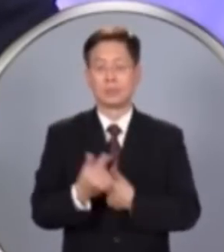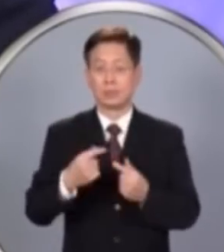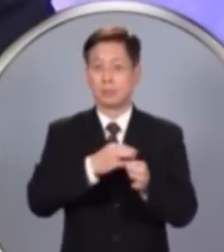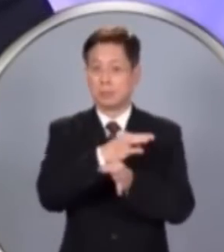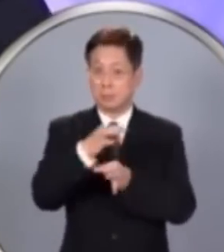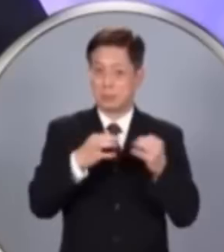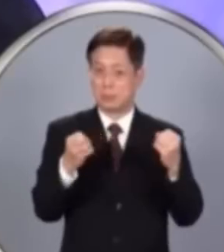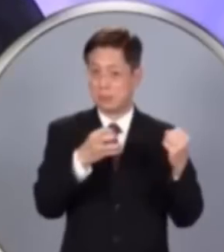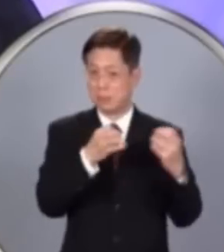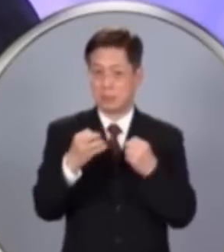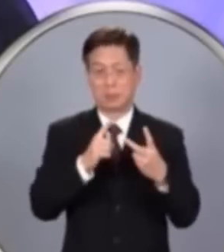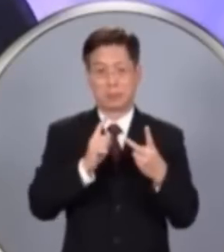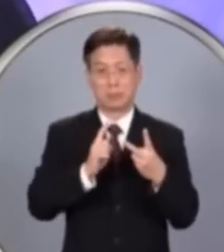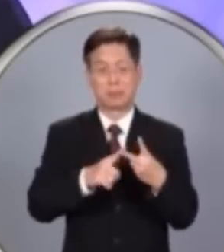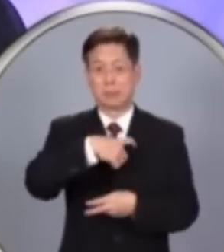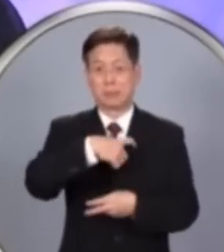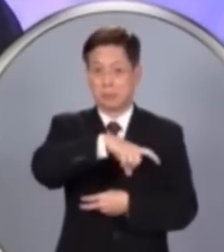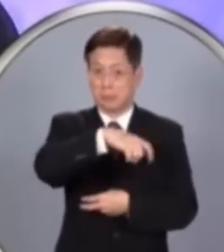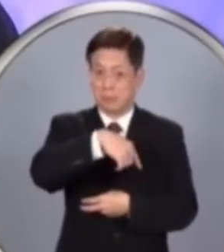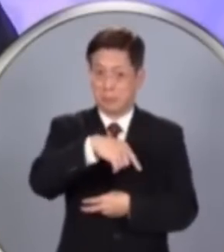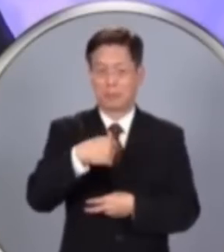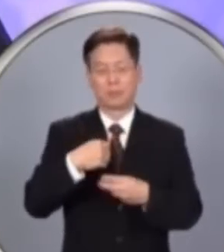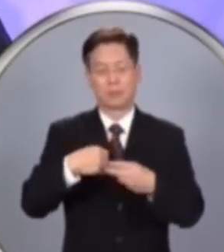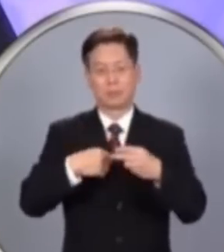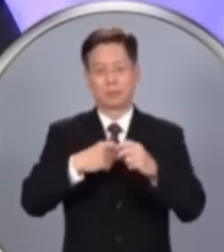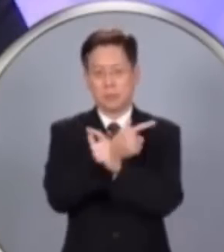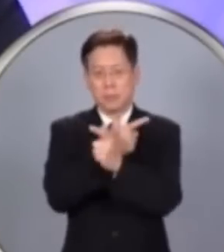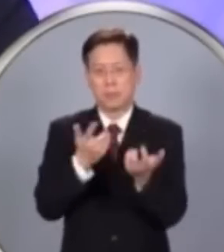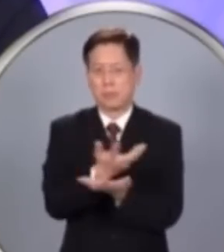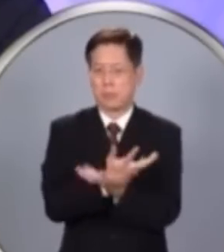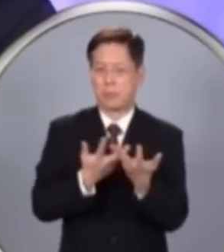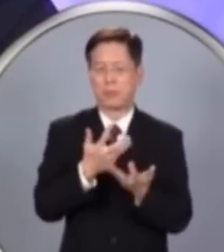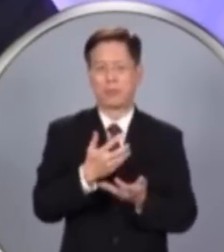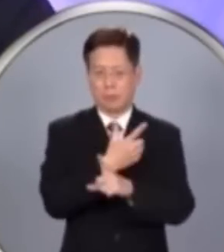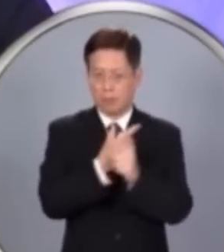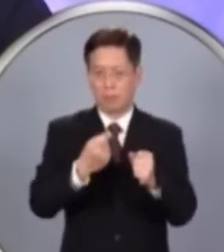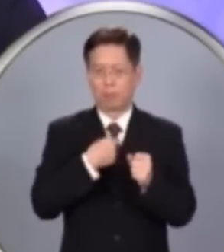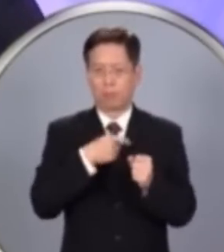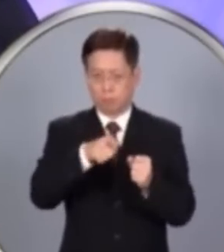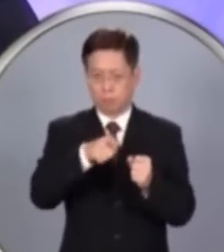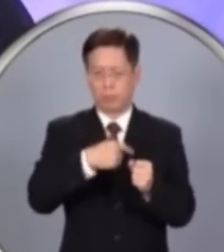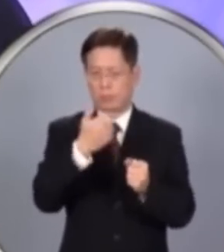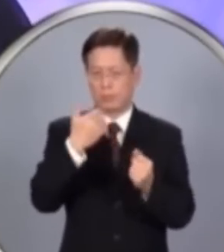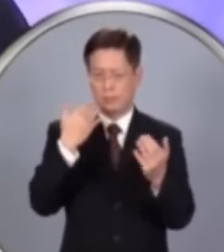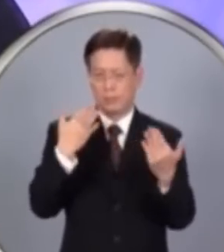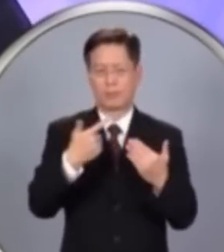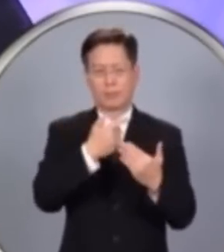或者是兩岸的一切互動過程中 都需要有一個良善的監督機制